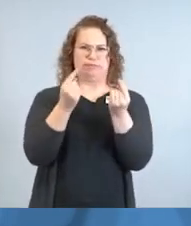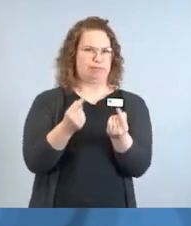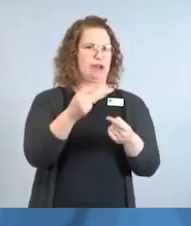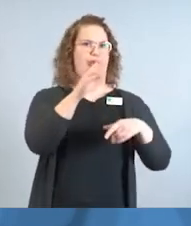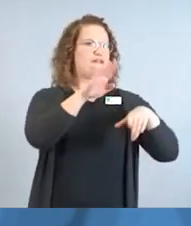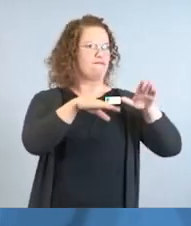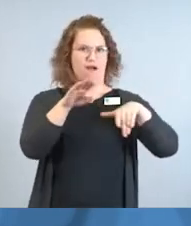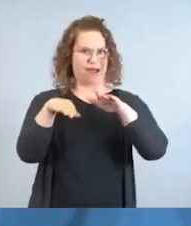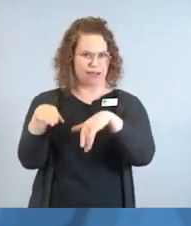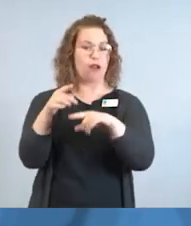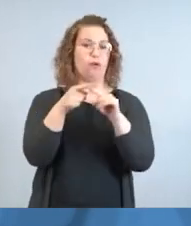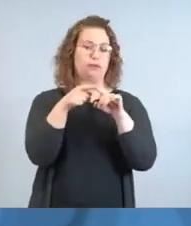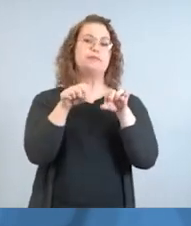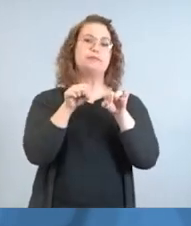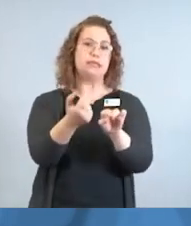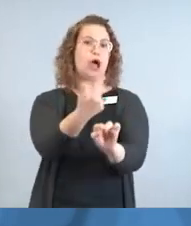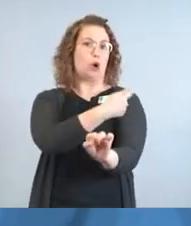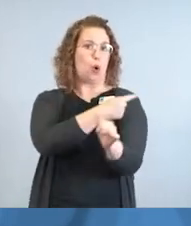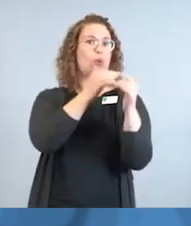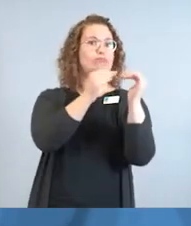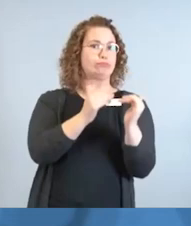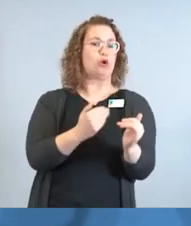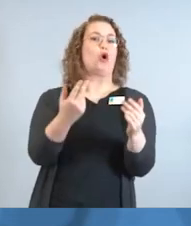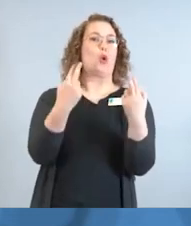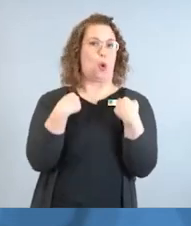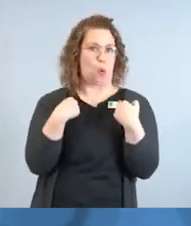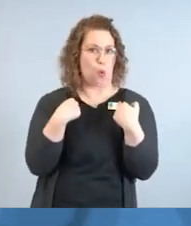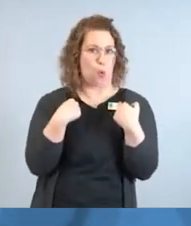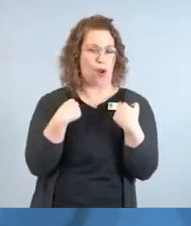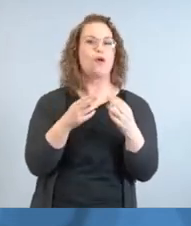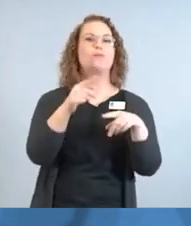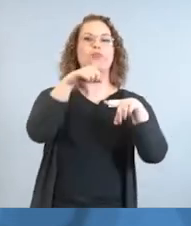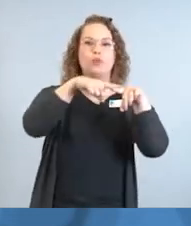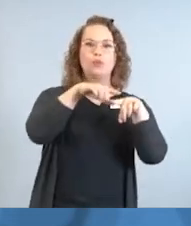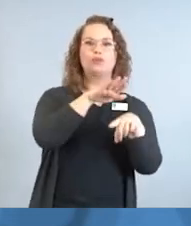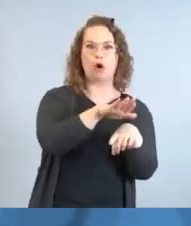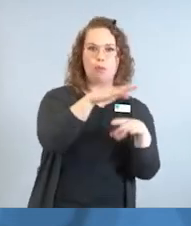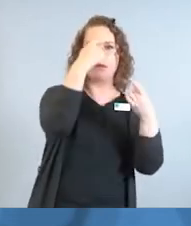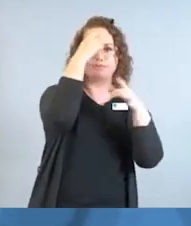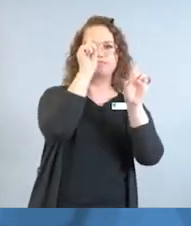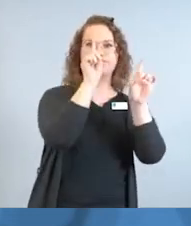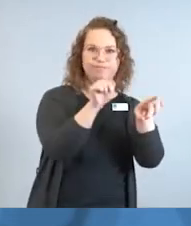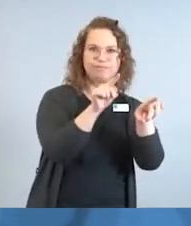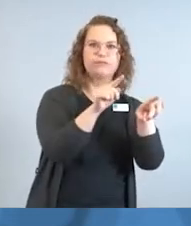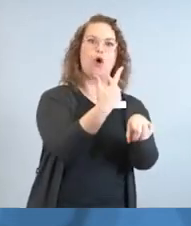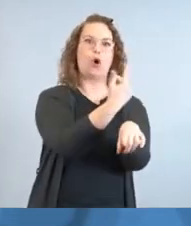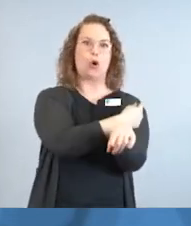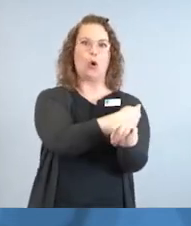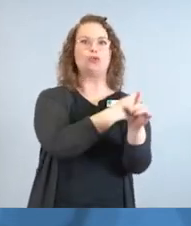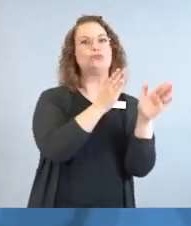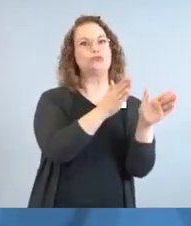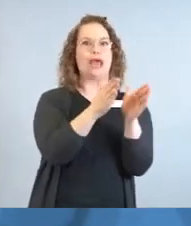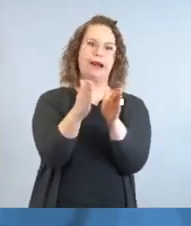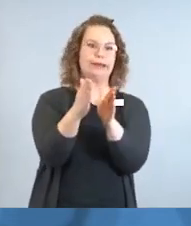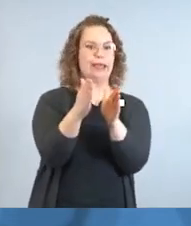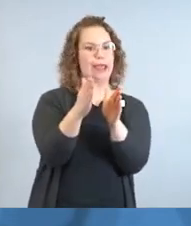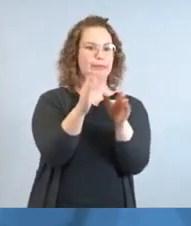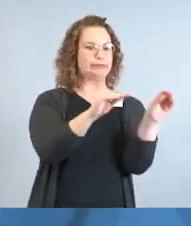Kunnilla on toki vapautta järjestää rokotustoimintaa sillä tavalla, että se toimii sujuvasti.